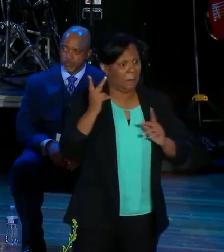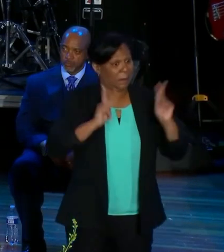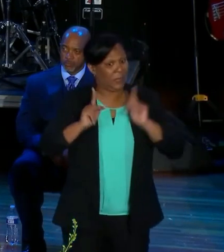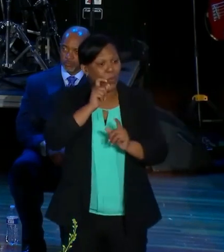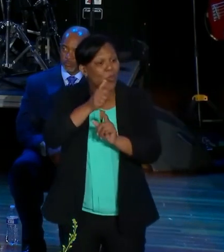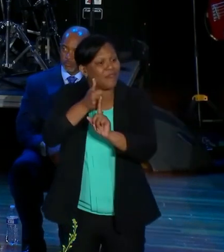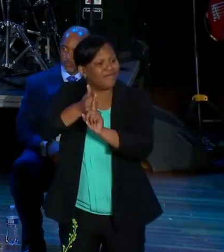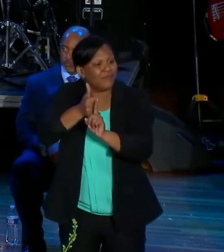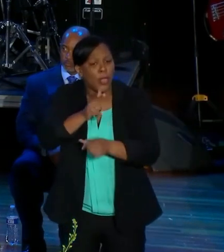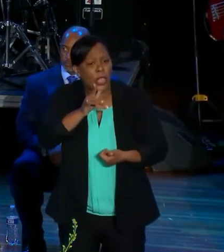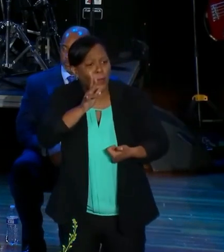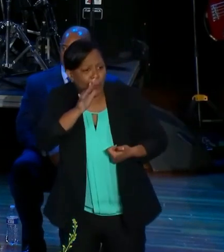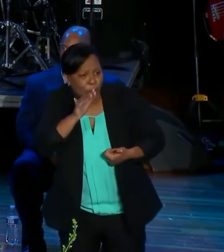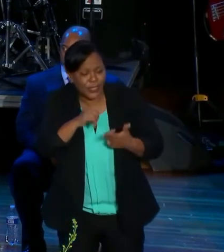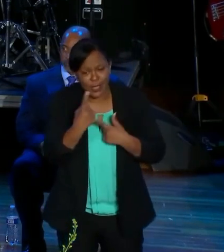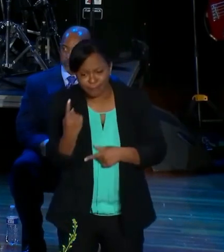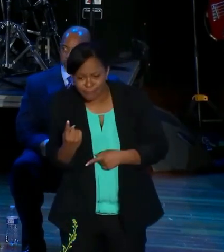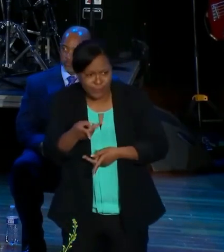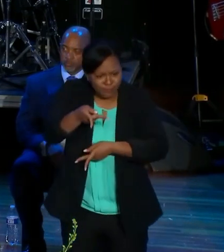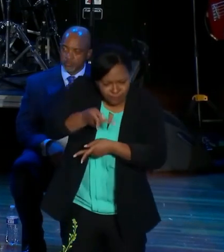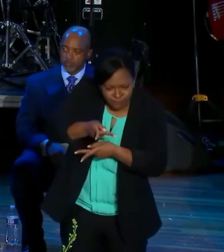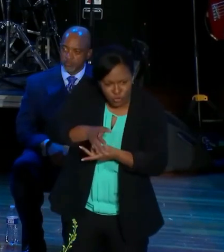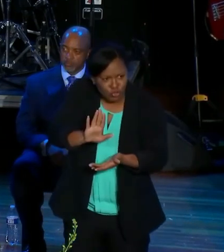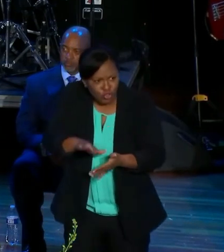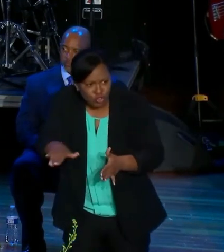Förenta Staternas president